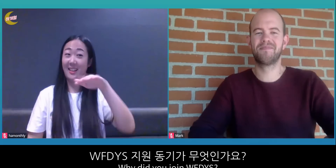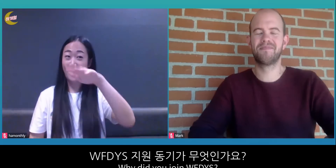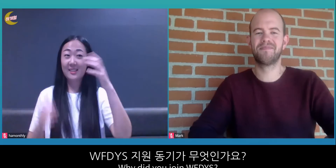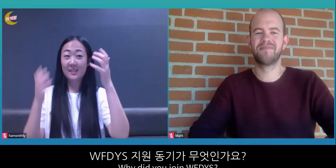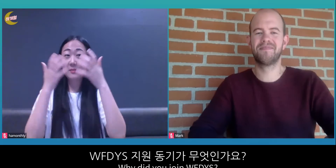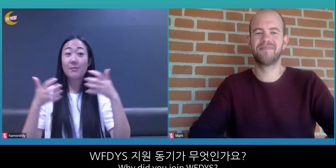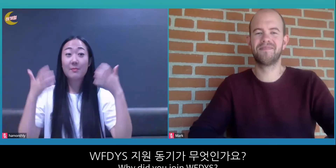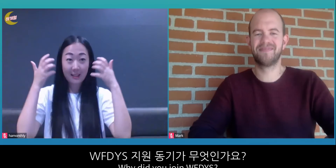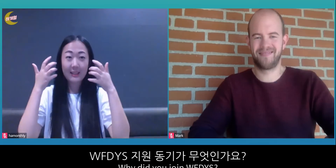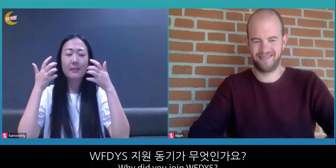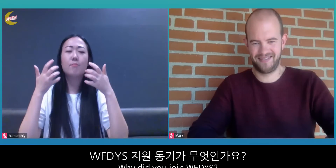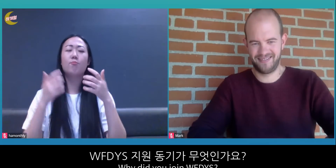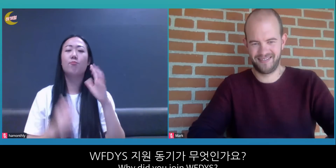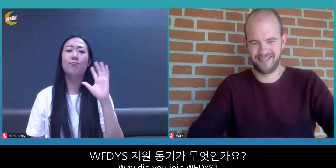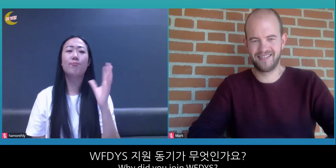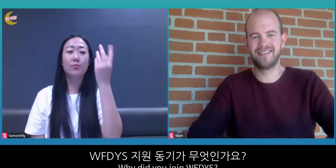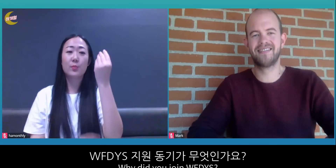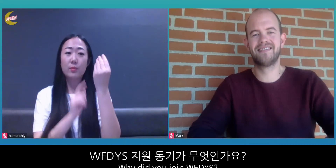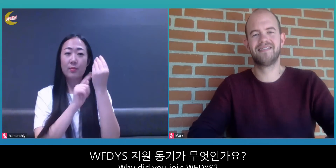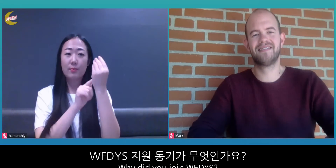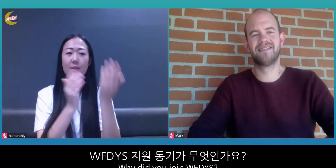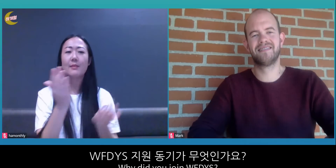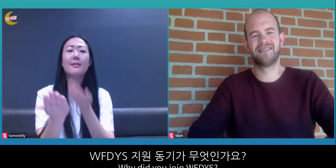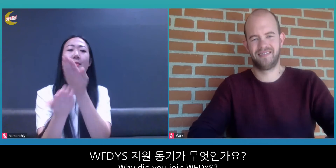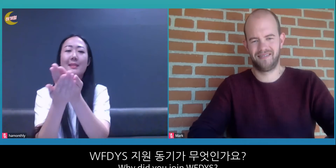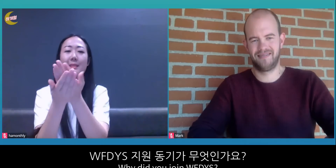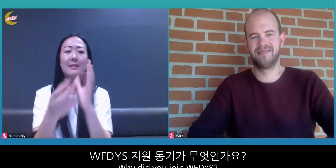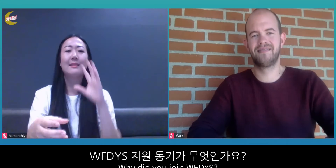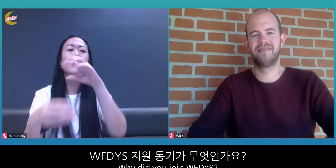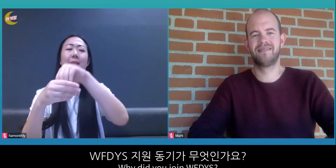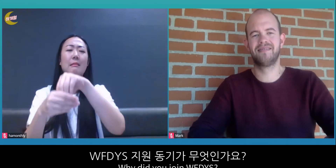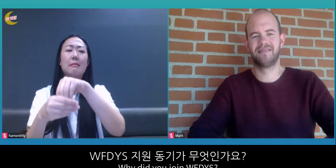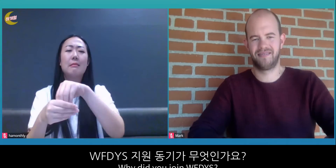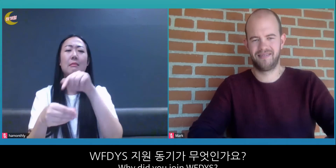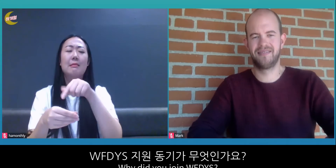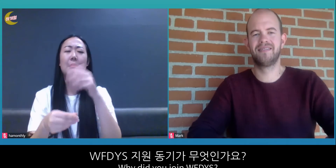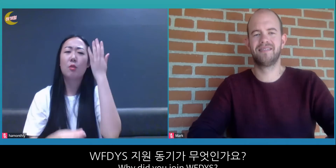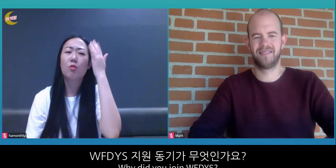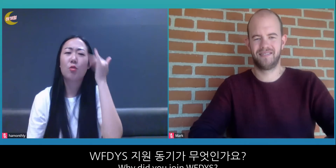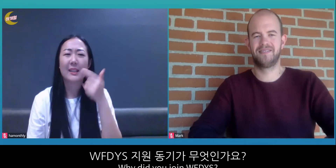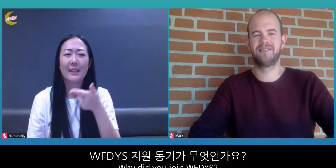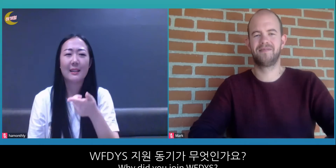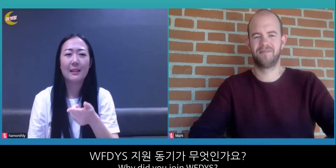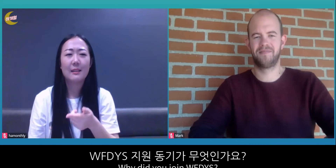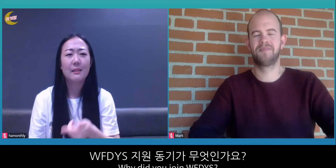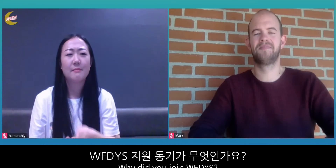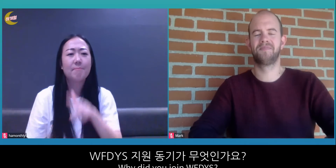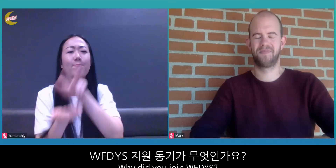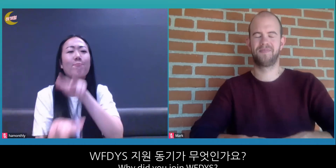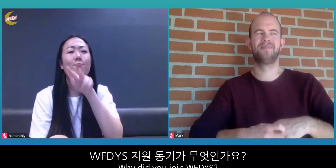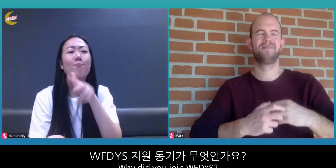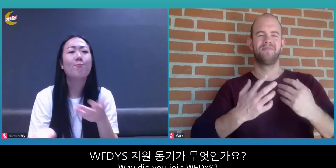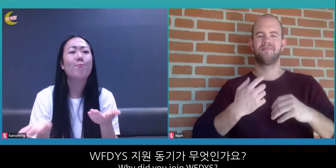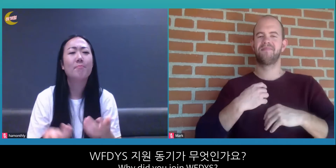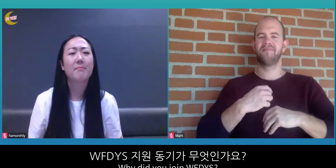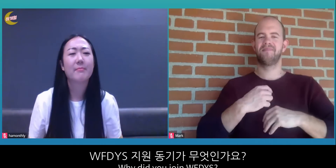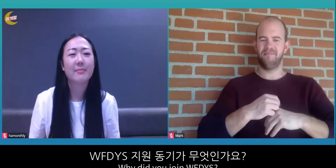なぜWFDYSに参加したのですか？